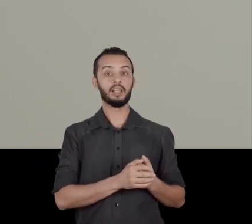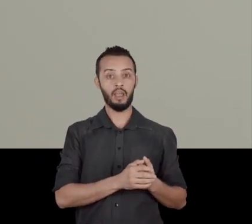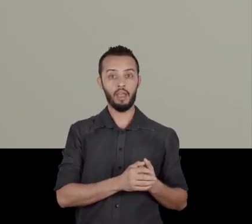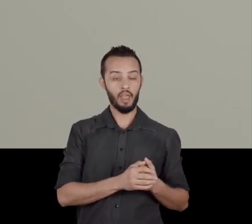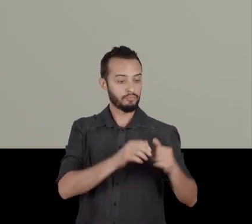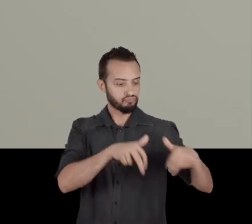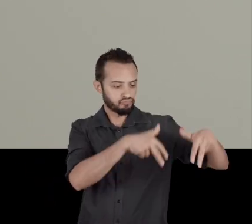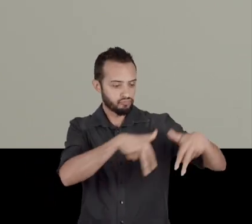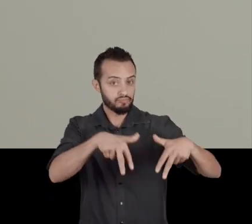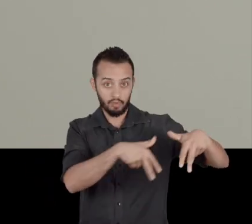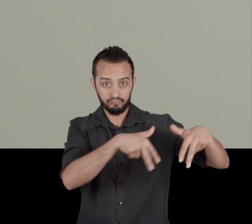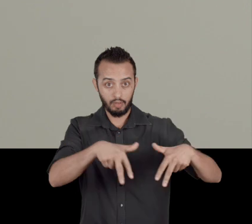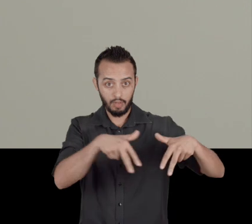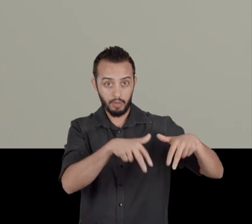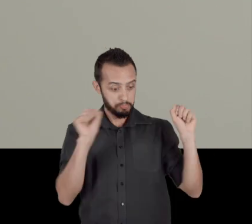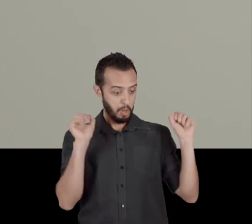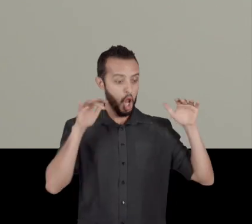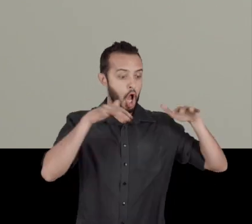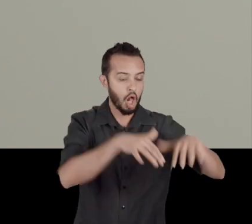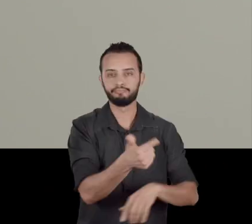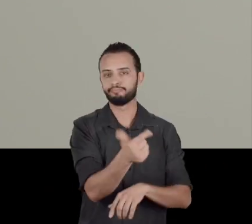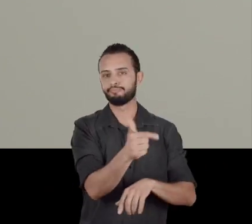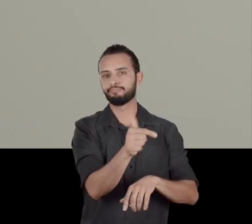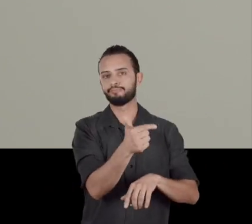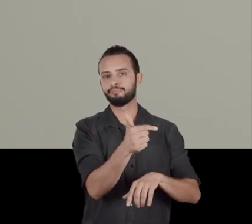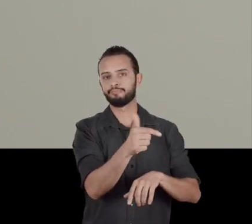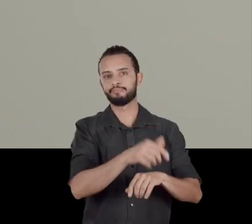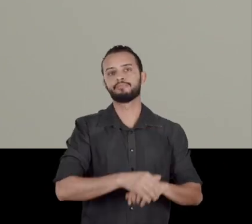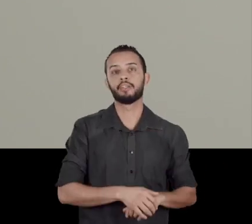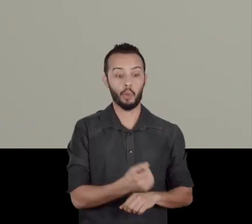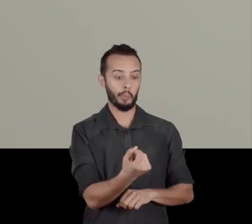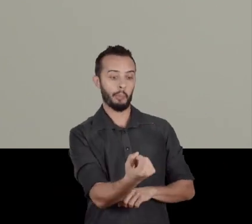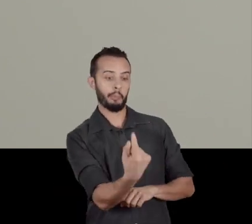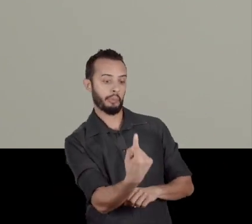que não se encontram para esse fenômeno que é a dança